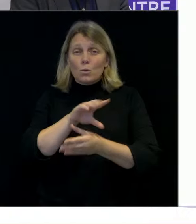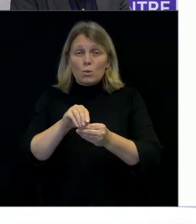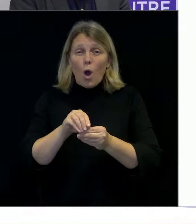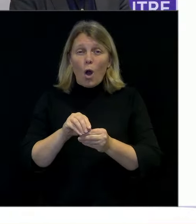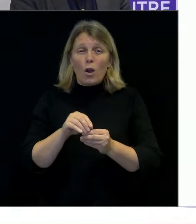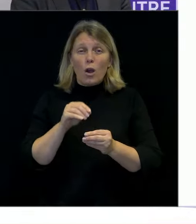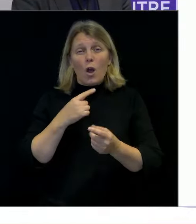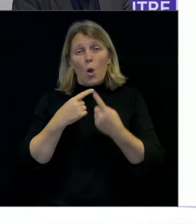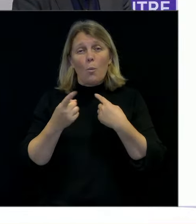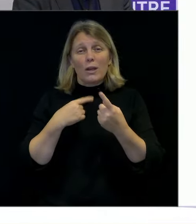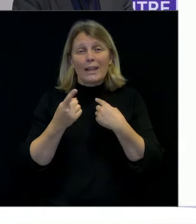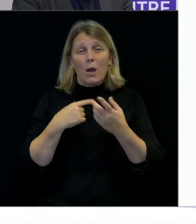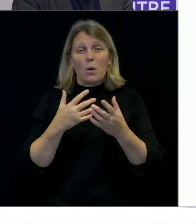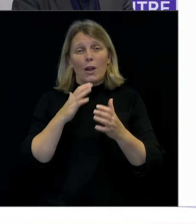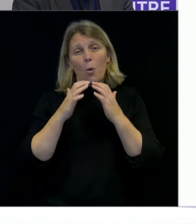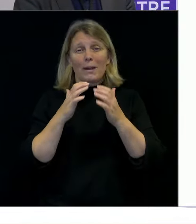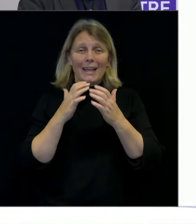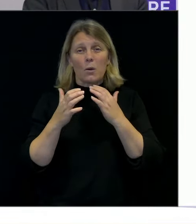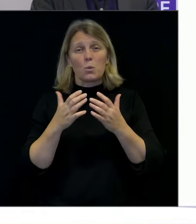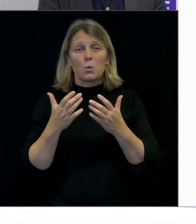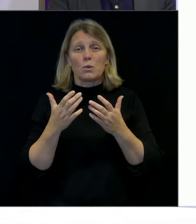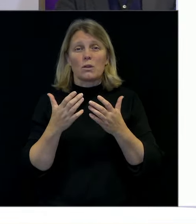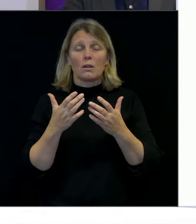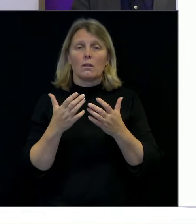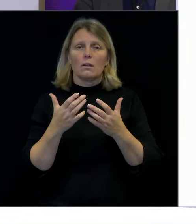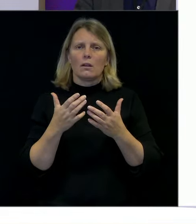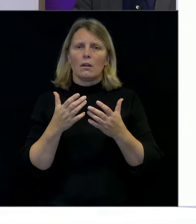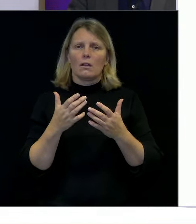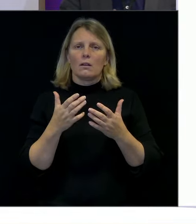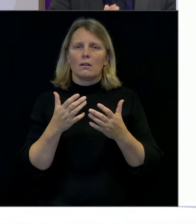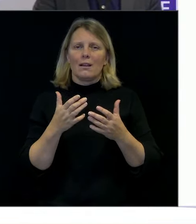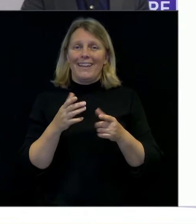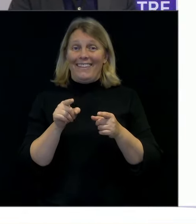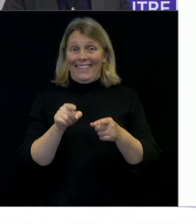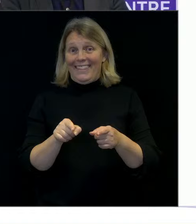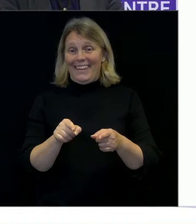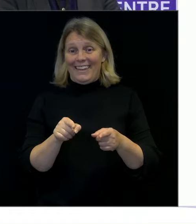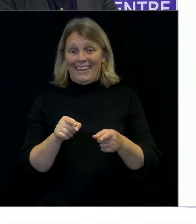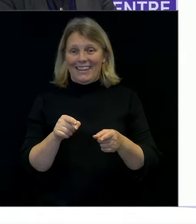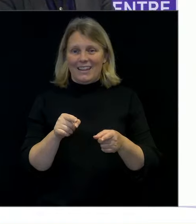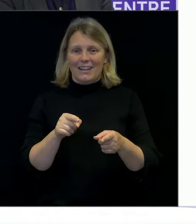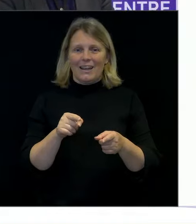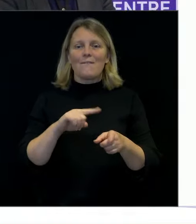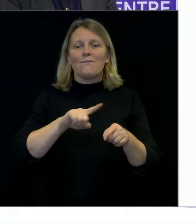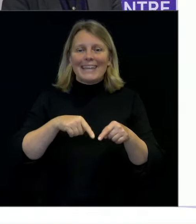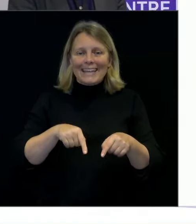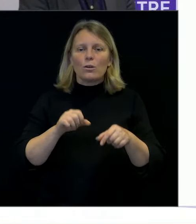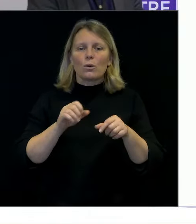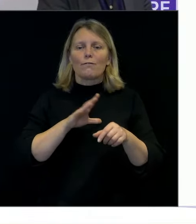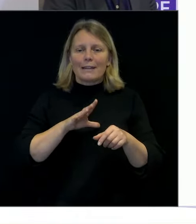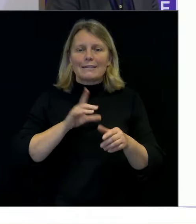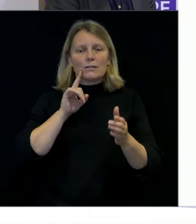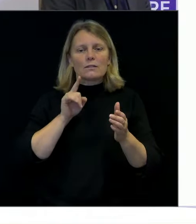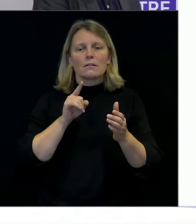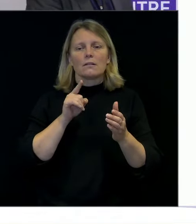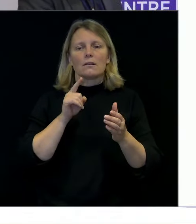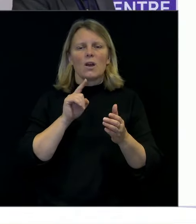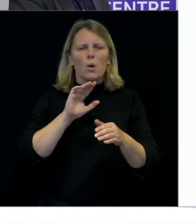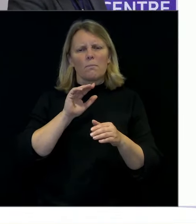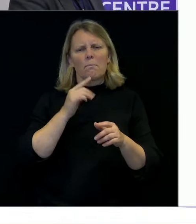Totalkommunikation där video tillhandahålls...